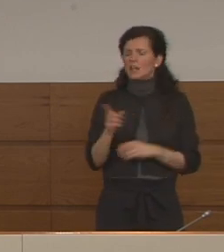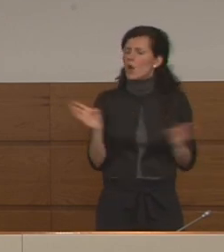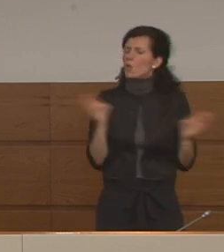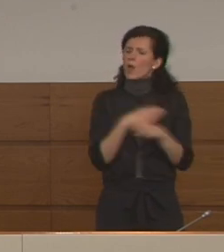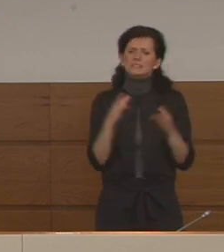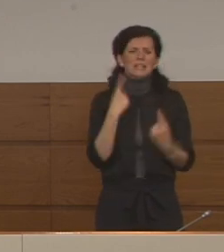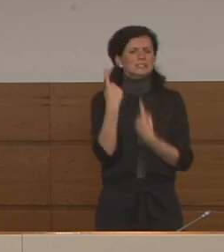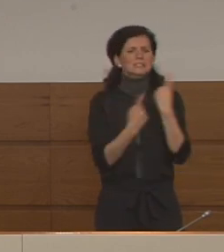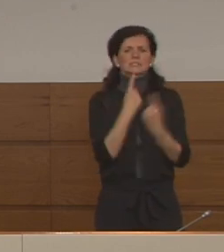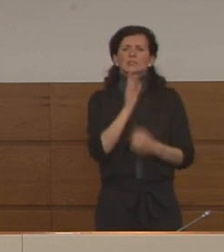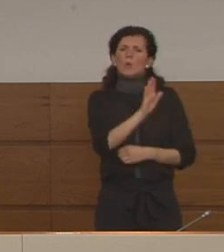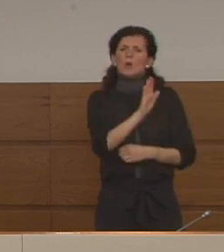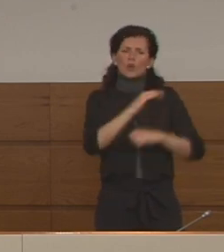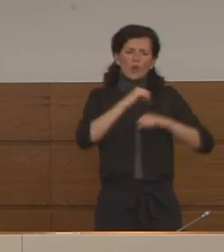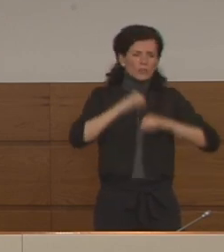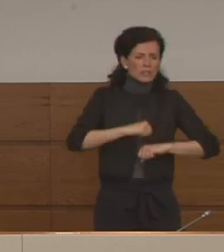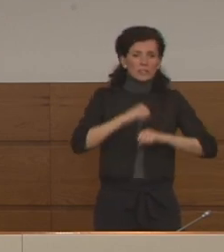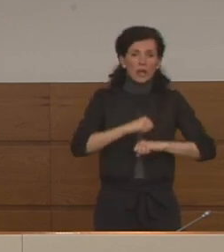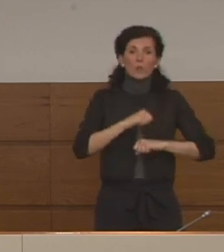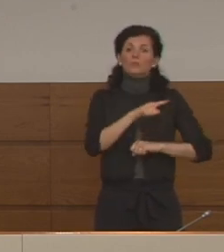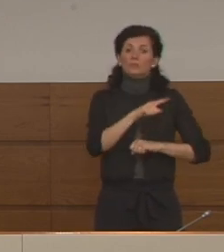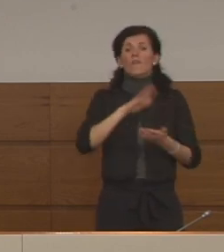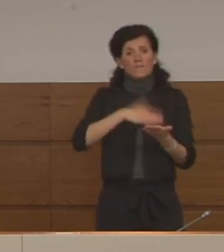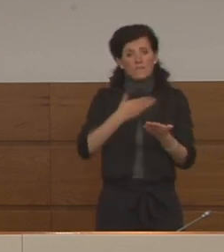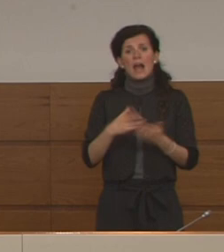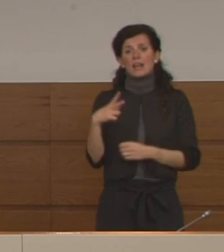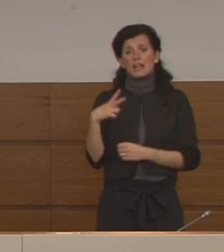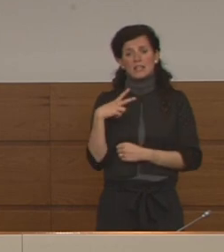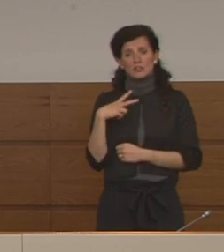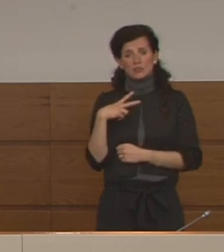Però c'è chi ha problemi di apprendimento,